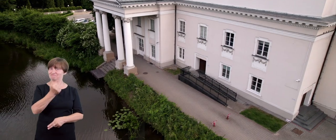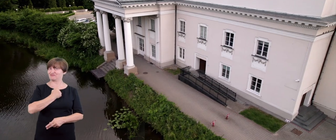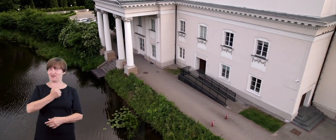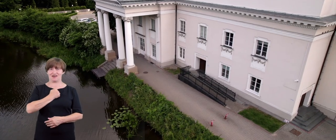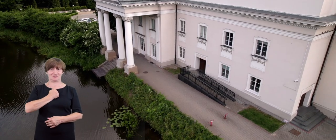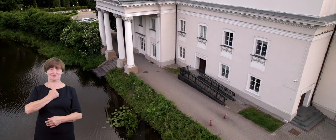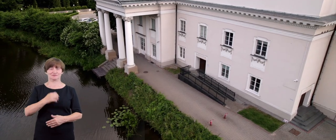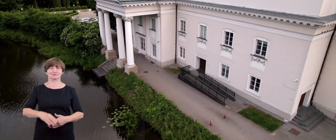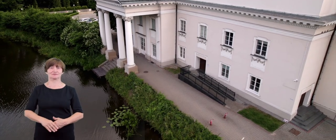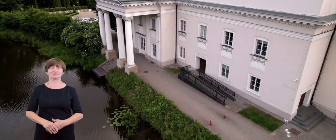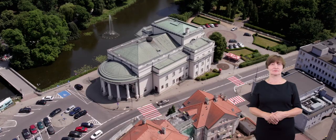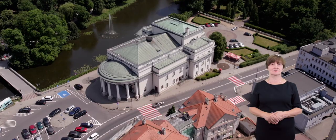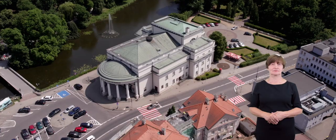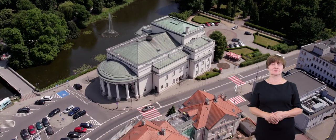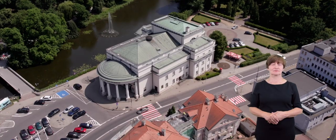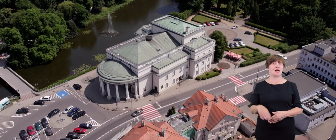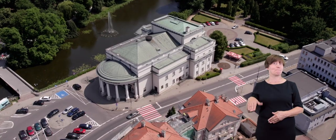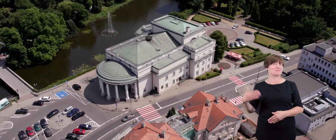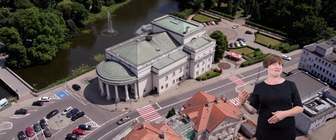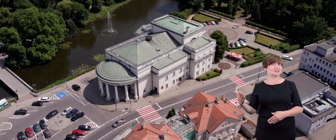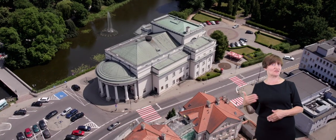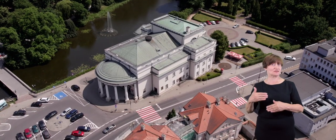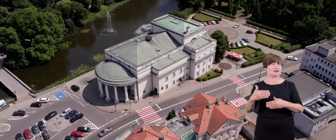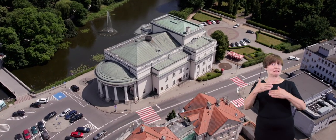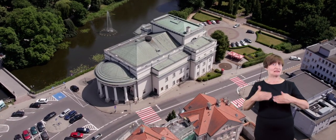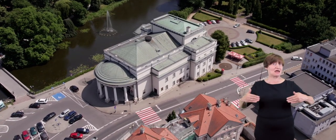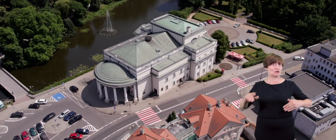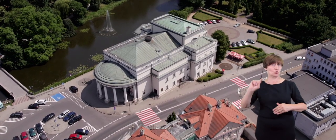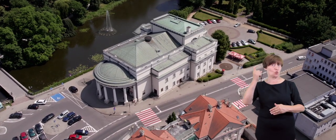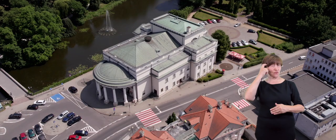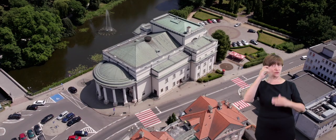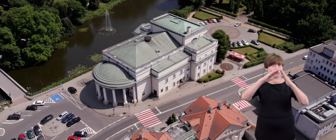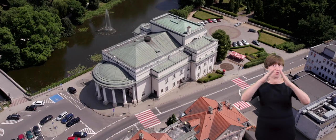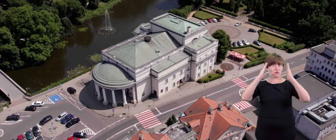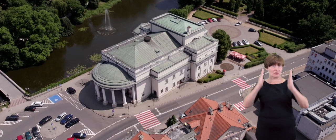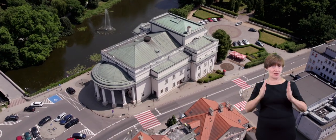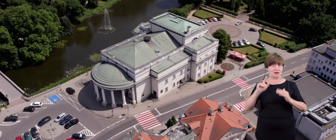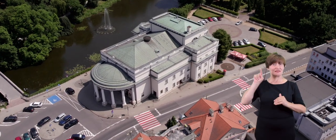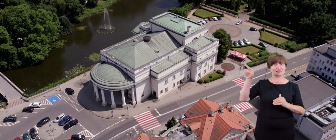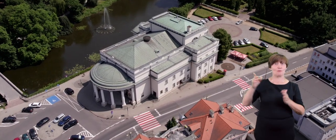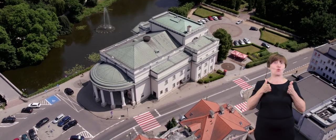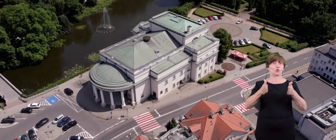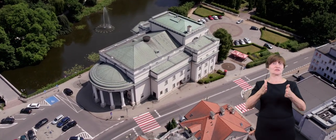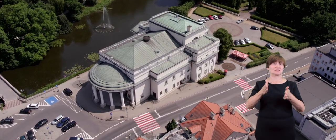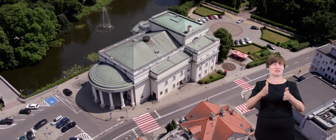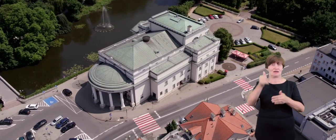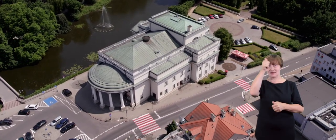rzece jeśli chcielibyśmy dostać się stąd na scenę kameralną która znajduje się po drugiej stronie ulicy Częstochowskiej